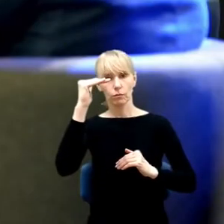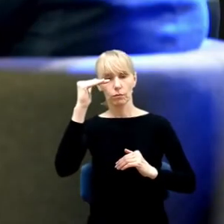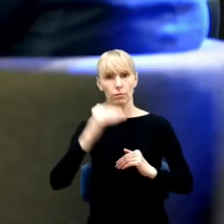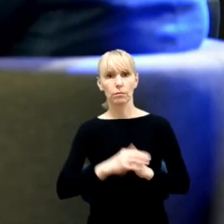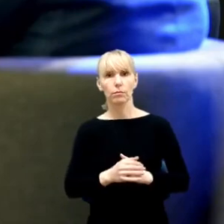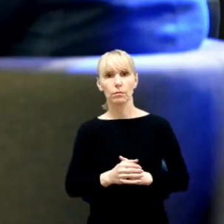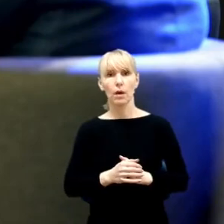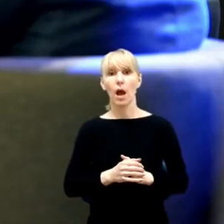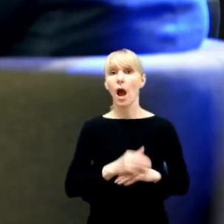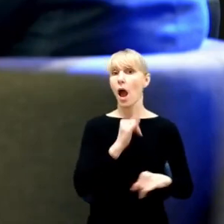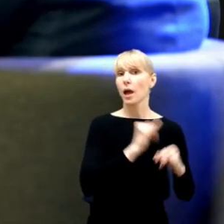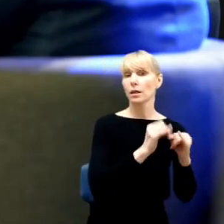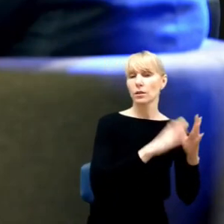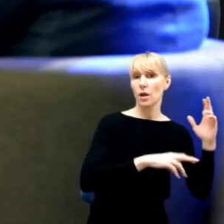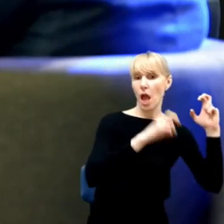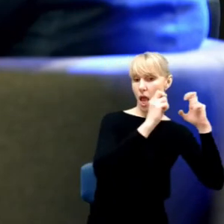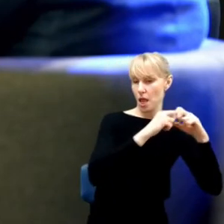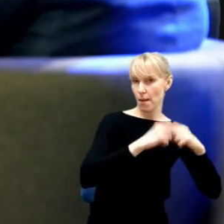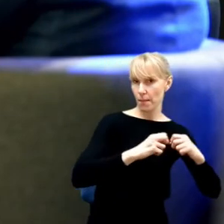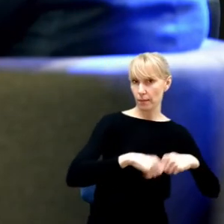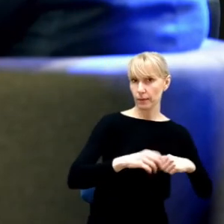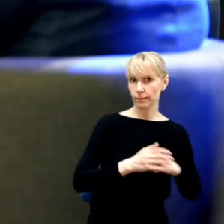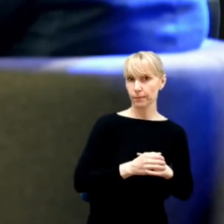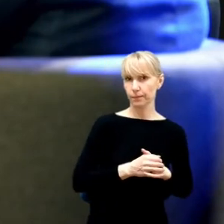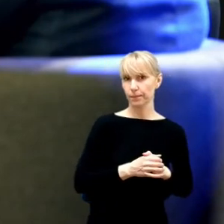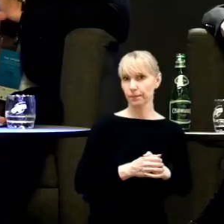Jeszcze dodam ważną informację,